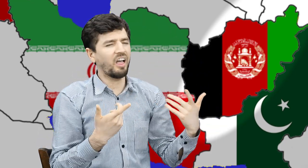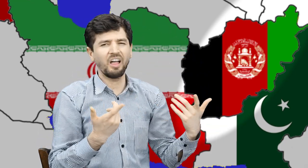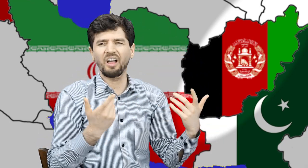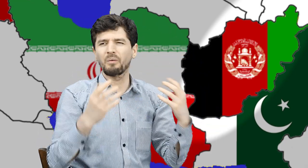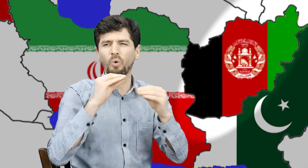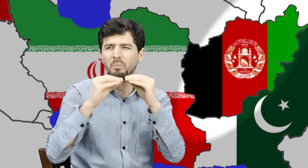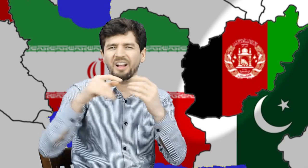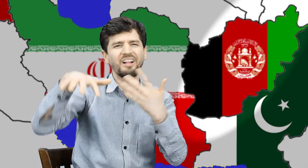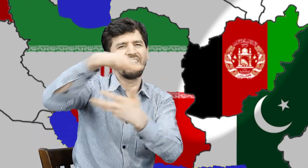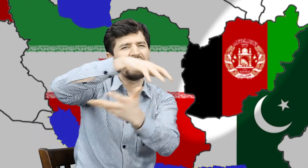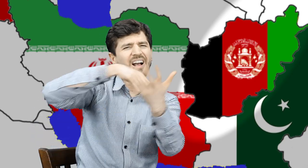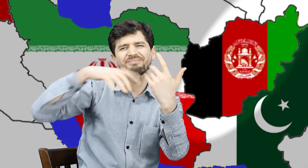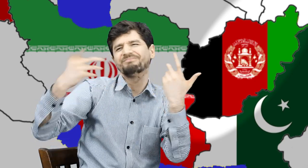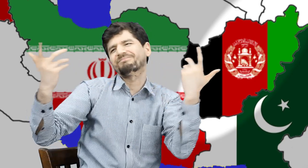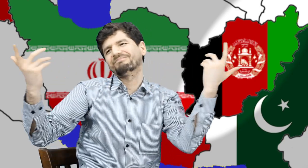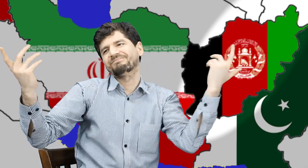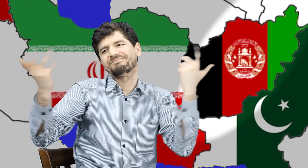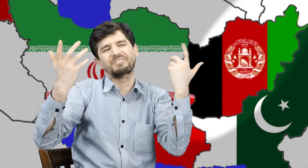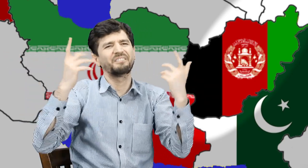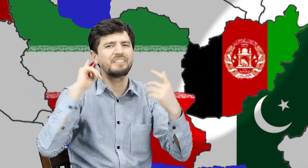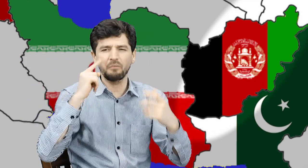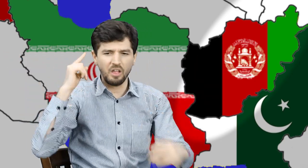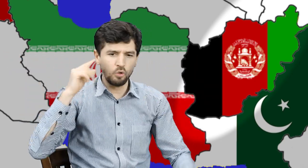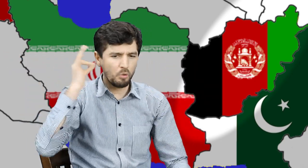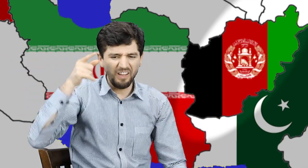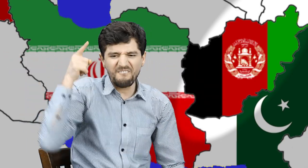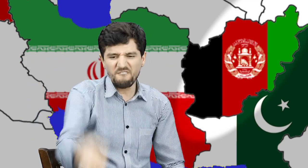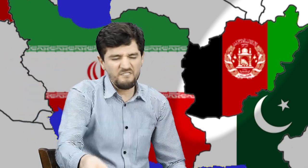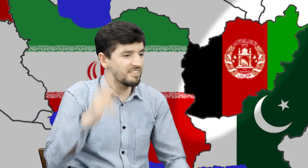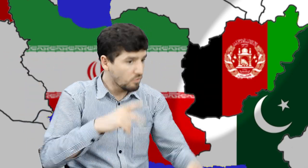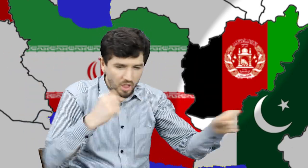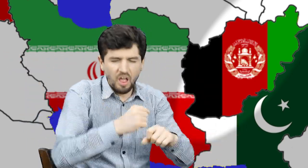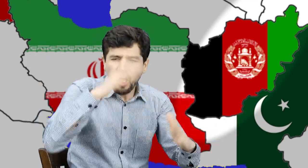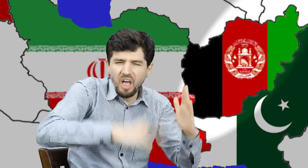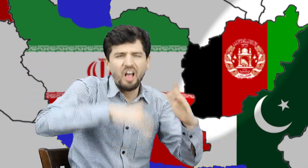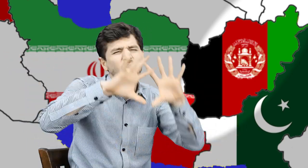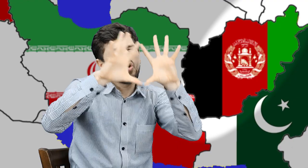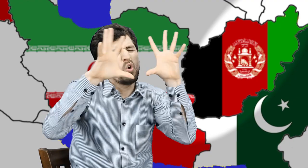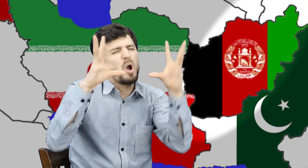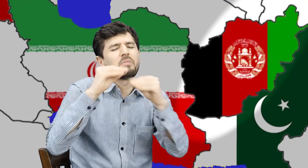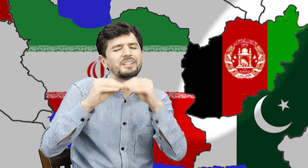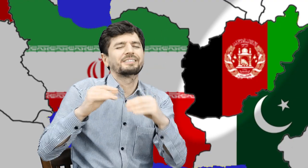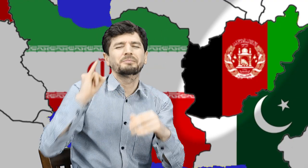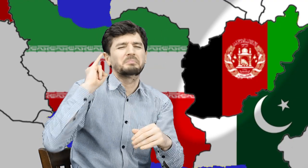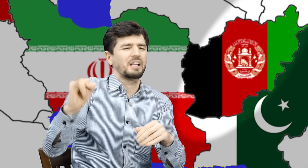In meinem Land sind wir Taube einfach „ganz unten“, werden von den Hörenden fast nur noch gemobbt.